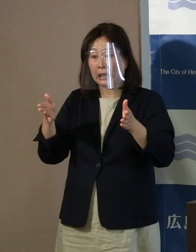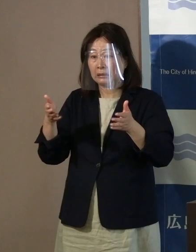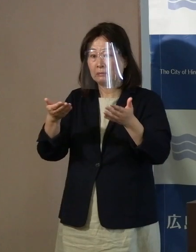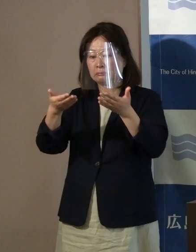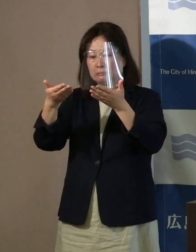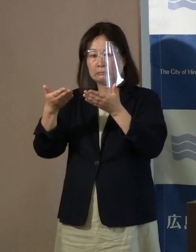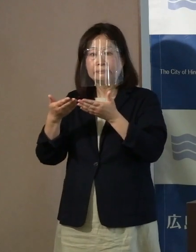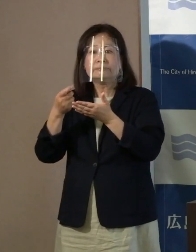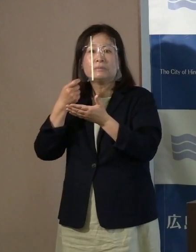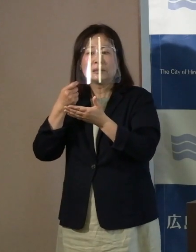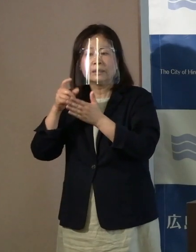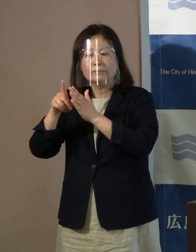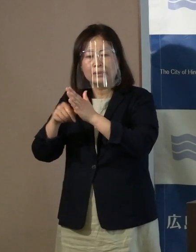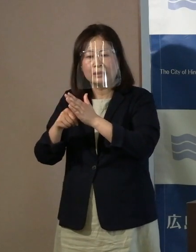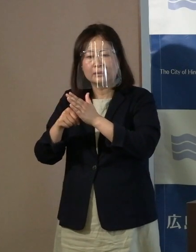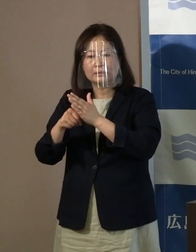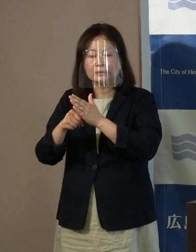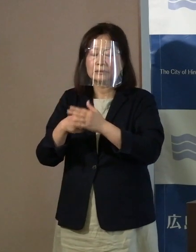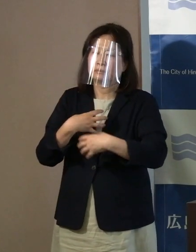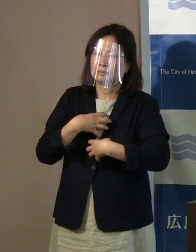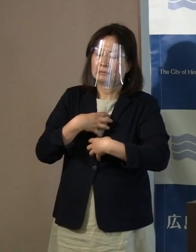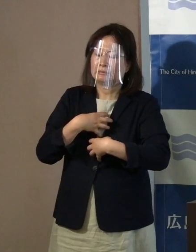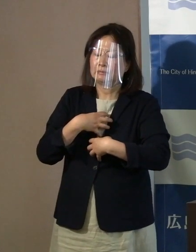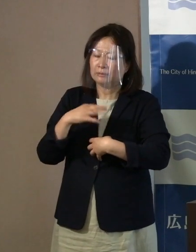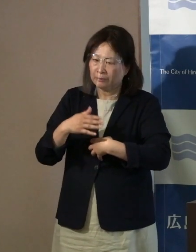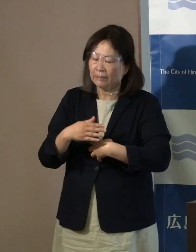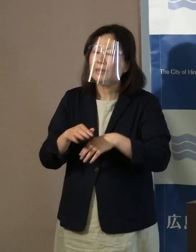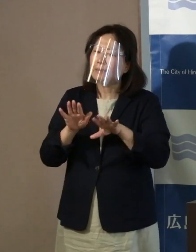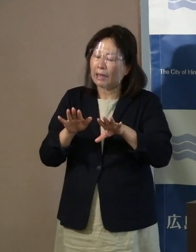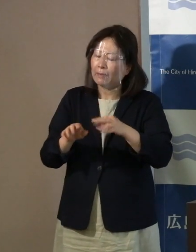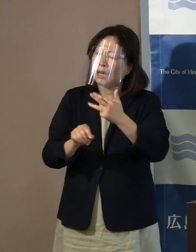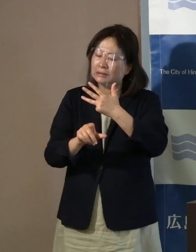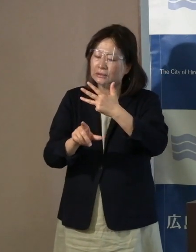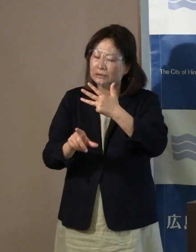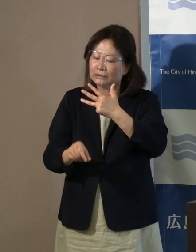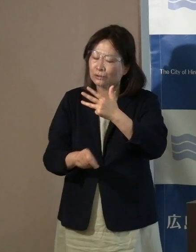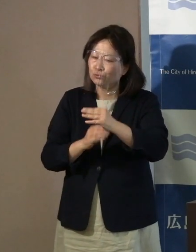当面､8月の間は､ まだ大丈夫だと思っています｡